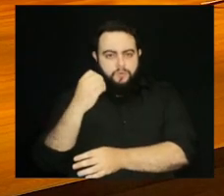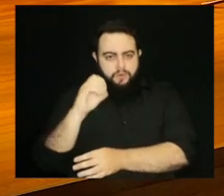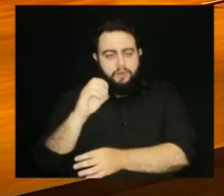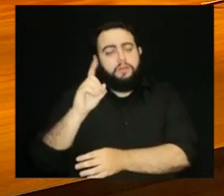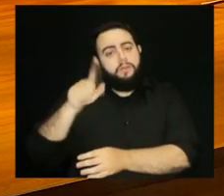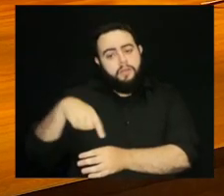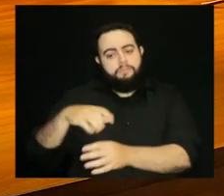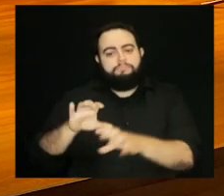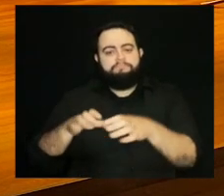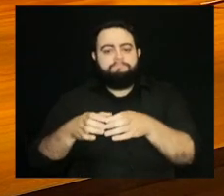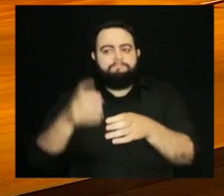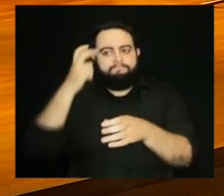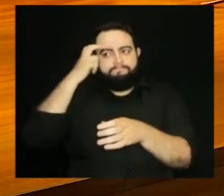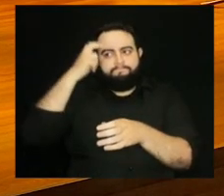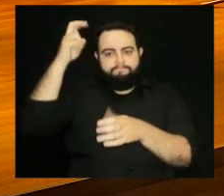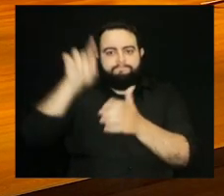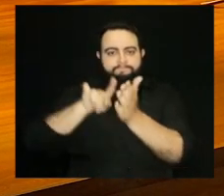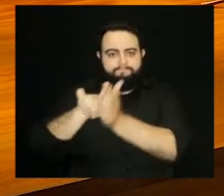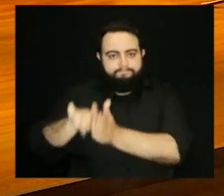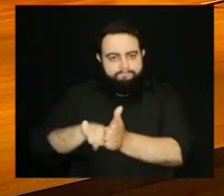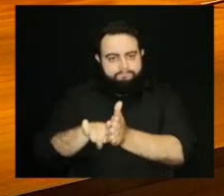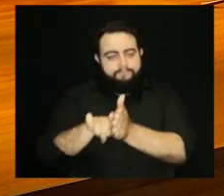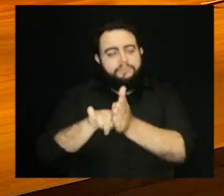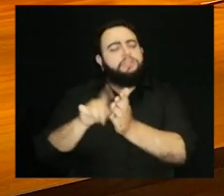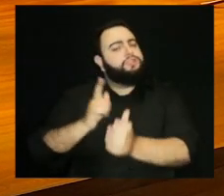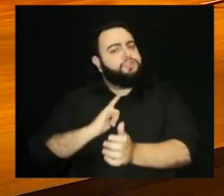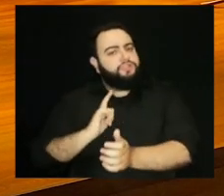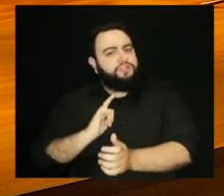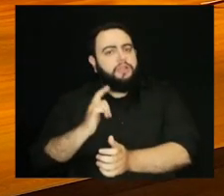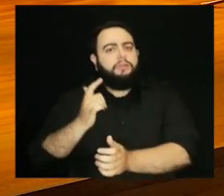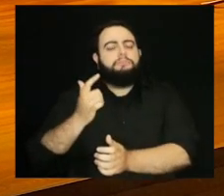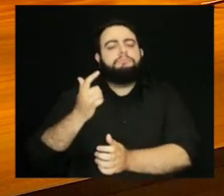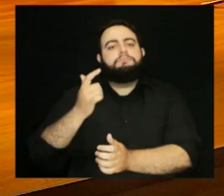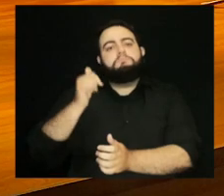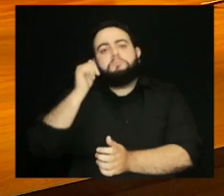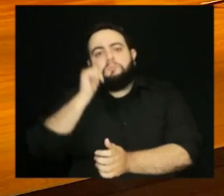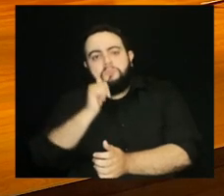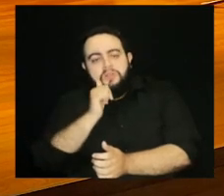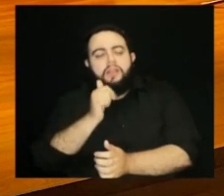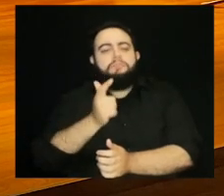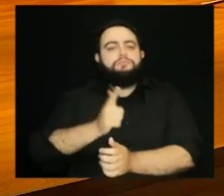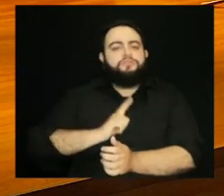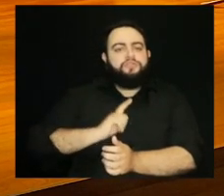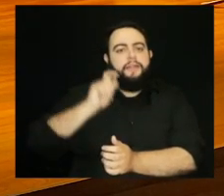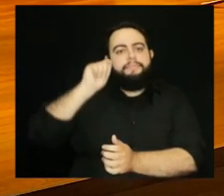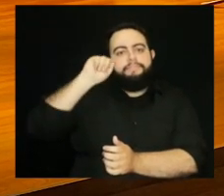intelectuais onde tinha mulheres, onde tinha negros, coisa rara na época, a Luciana de Abreu